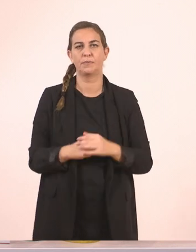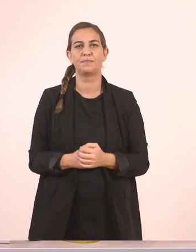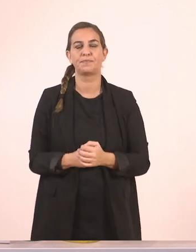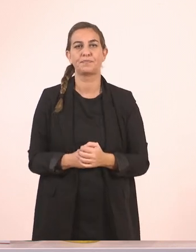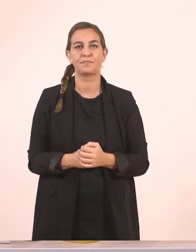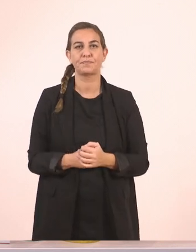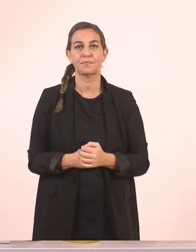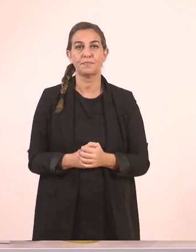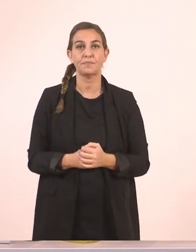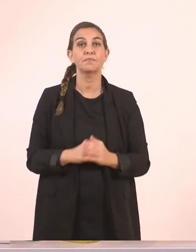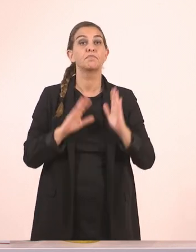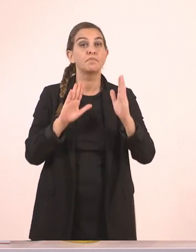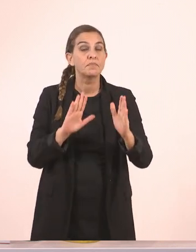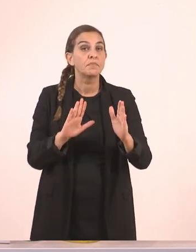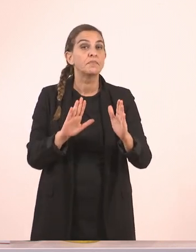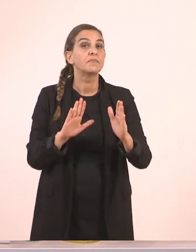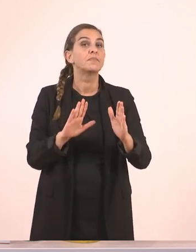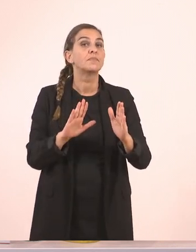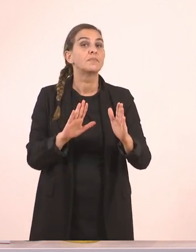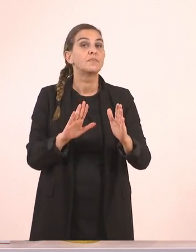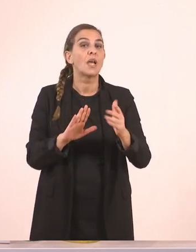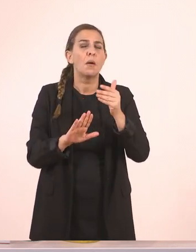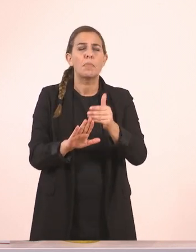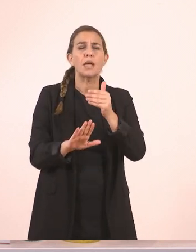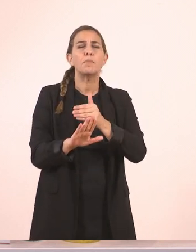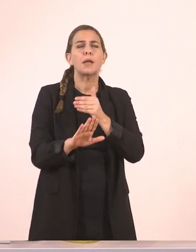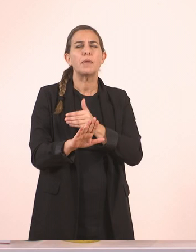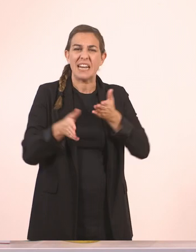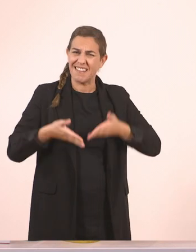κάμποσο καιρό πριν έρθει η ώρα να γεννηθεί ο Χριστός μας στη Βηθλεέμ,